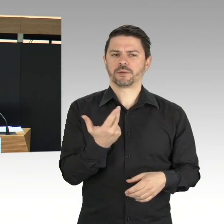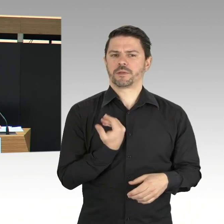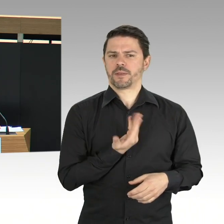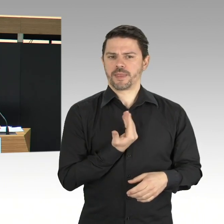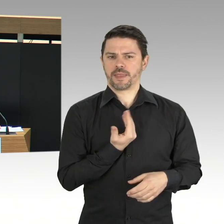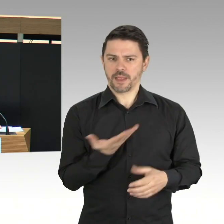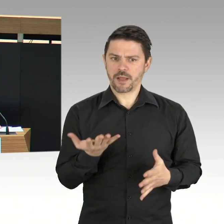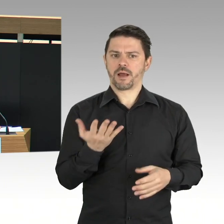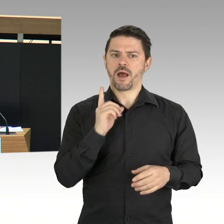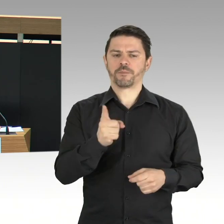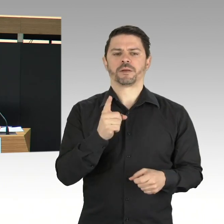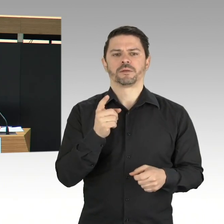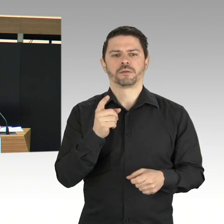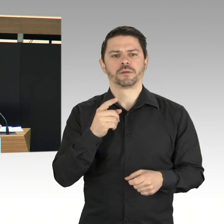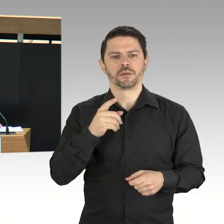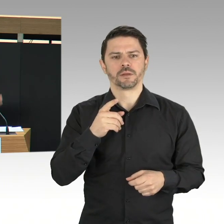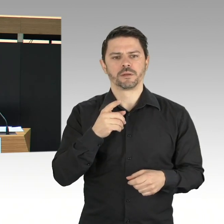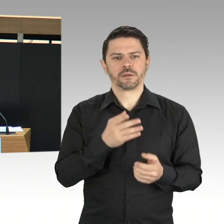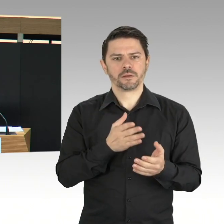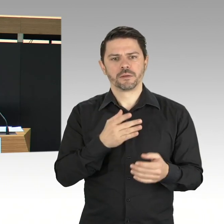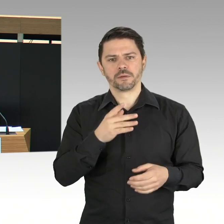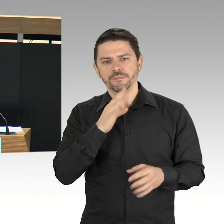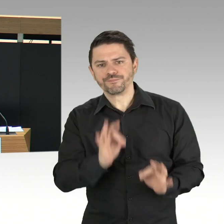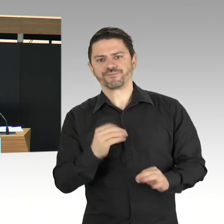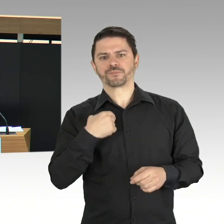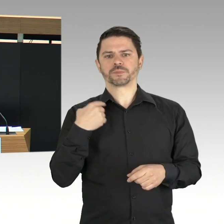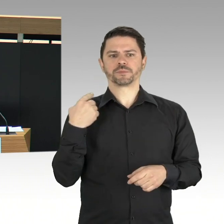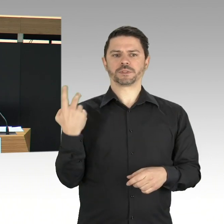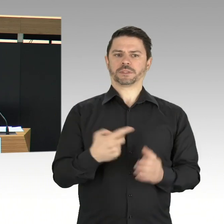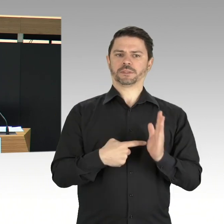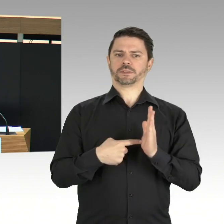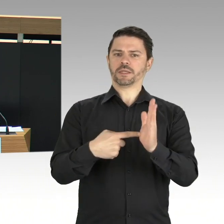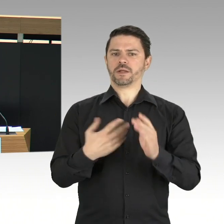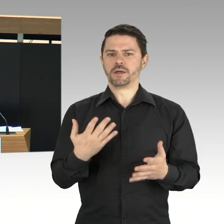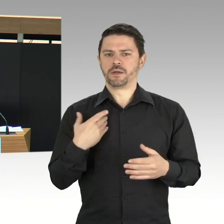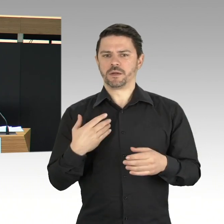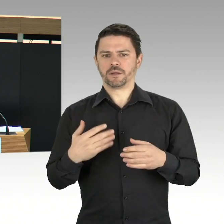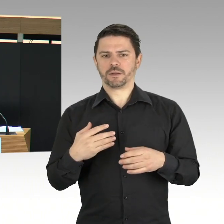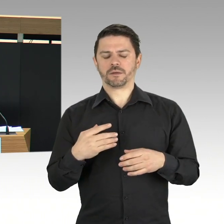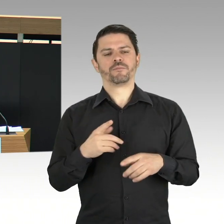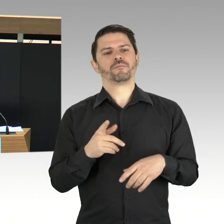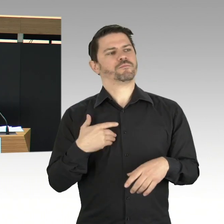des Mietendeckels abgewogen. Aber wie der Staats- und Verwaltungsrechtler Christian Pestalozza treffend festgestellt hat,